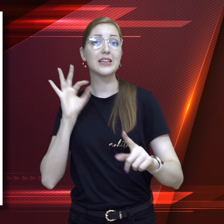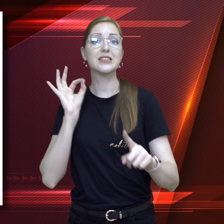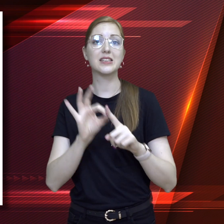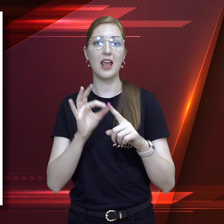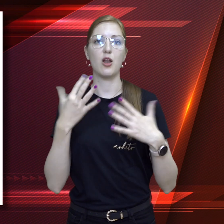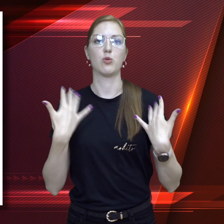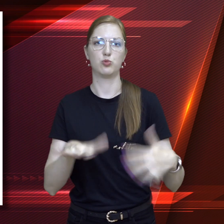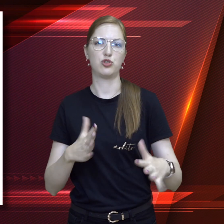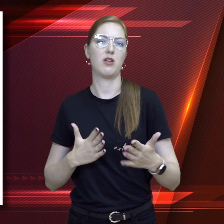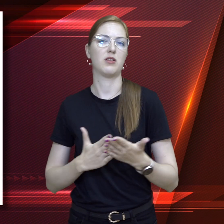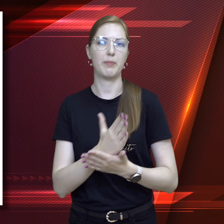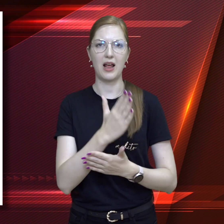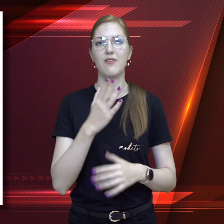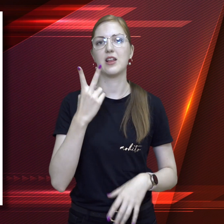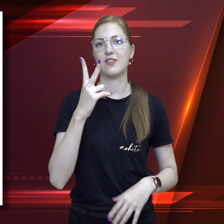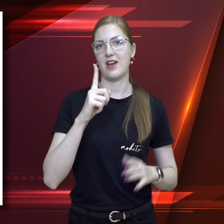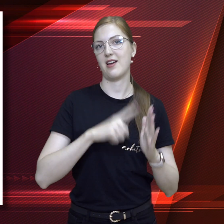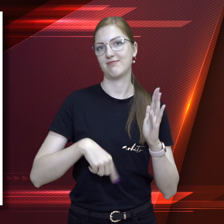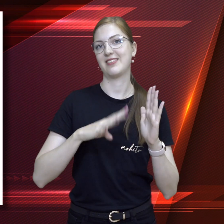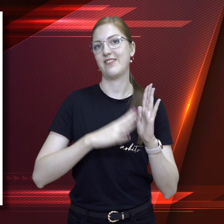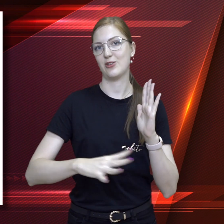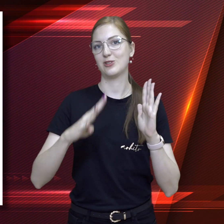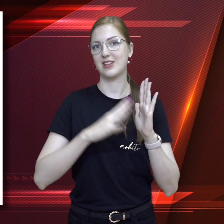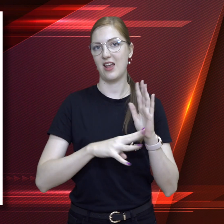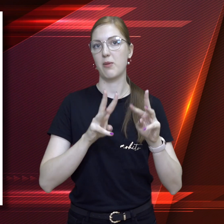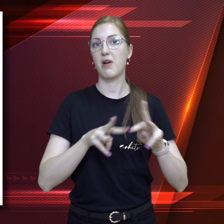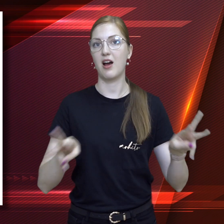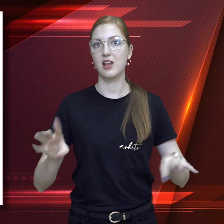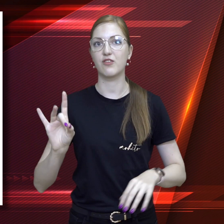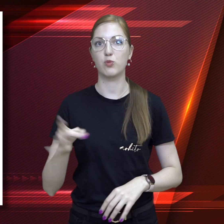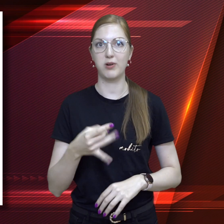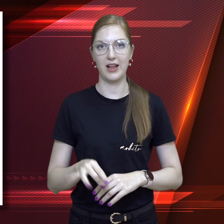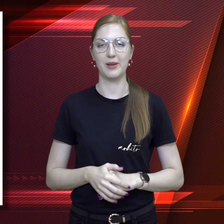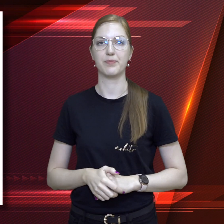На эти цели будет направлено 2,99 млрд рублей.